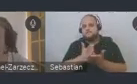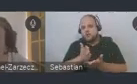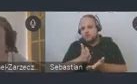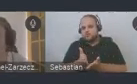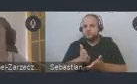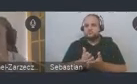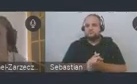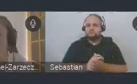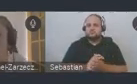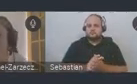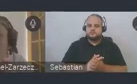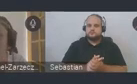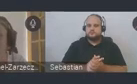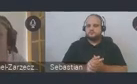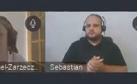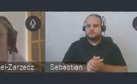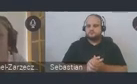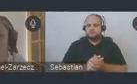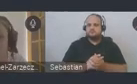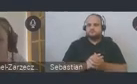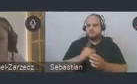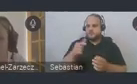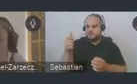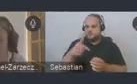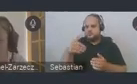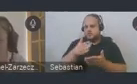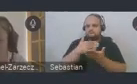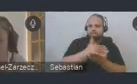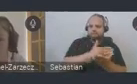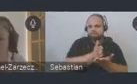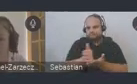Tutaj uczestnicy mogą sobie też dawać rady, mogą się wzmocnić.